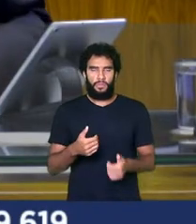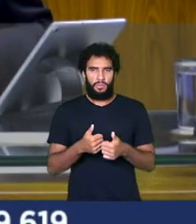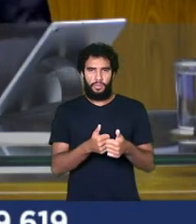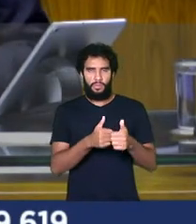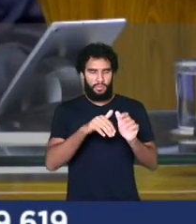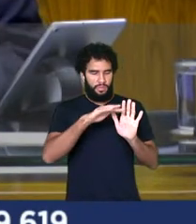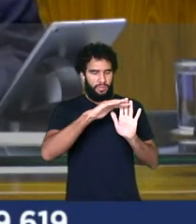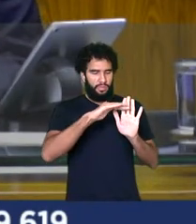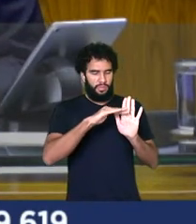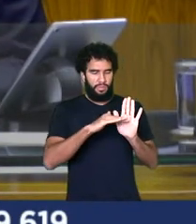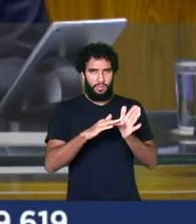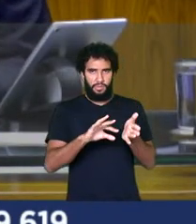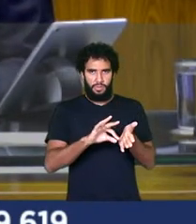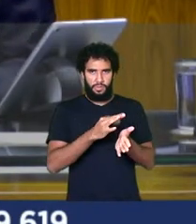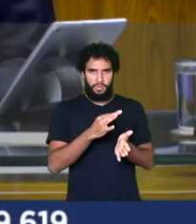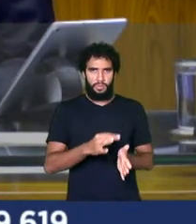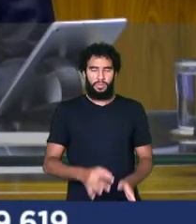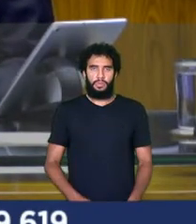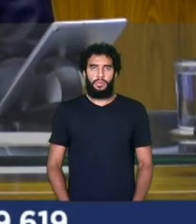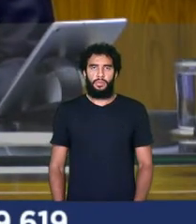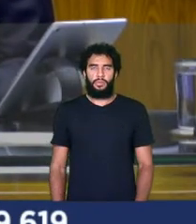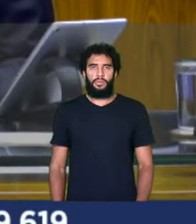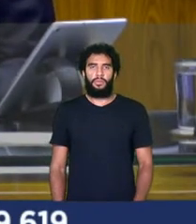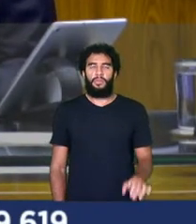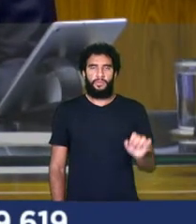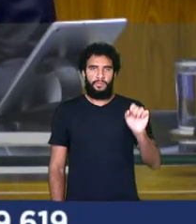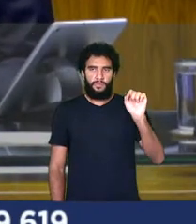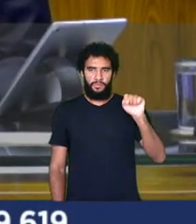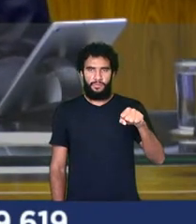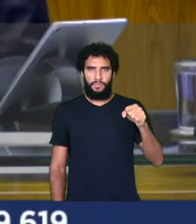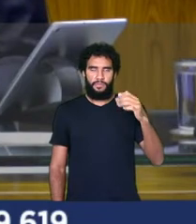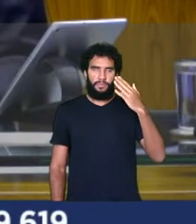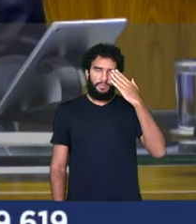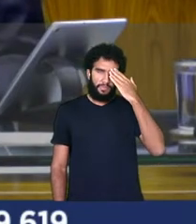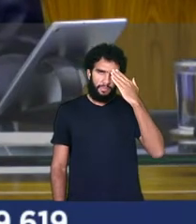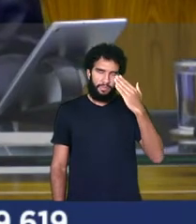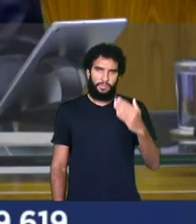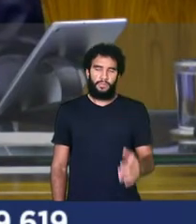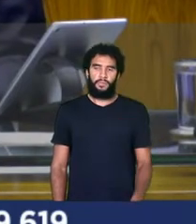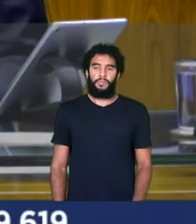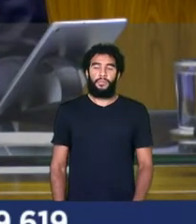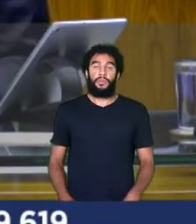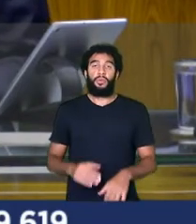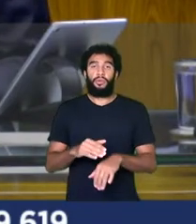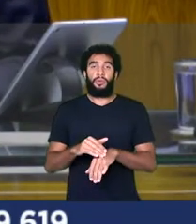ATRASADO LOGO EM SEGUIDA VOU ATENDER A VOSSA EXCELÊNCIA. [DEPUTADA]: VOSSA EXCELÊNCIA ESTÁ SEGUINDO A ORDEM DE INSCRIÇÃO? -- [PRESIDENTE]: ESTAMOS